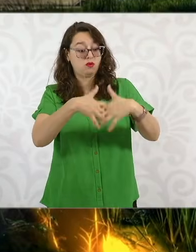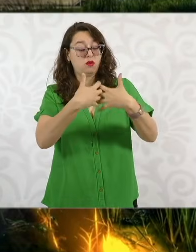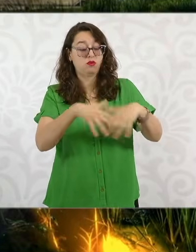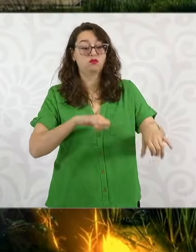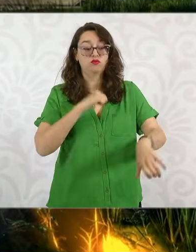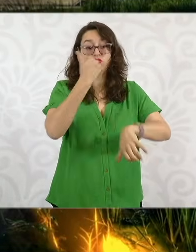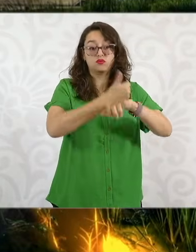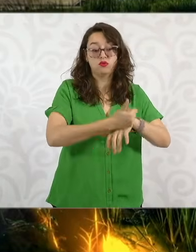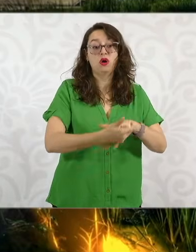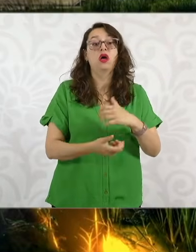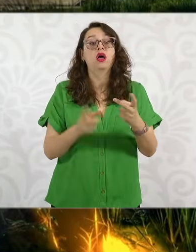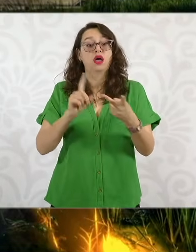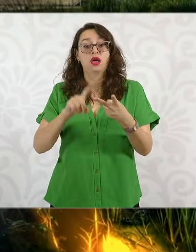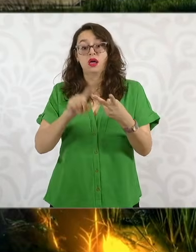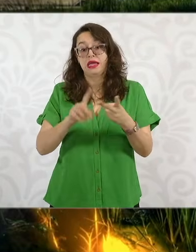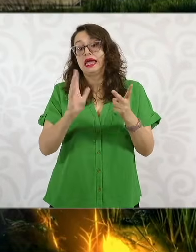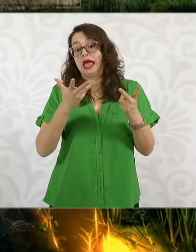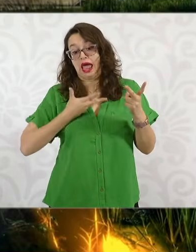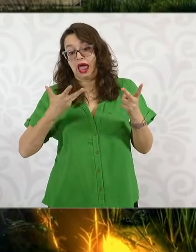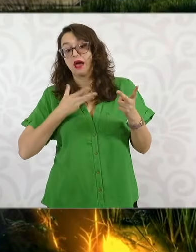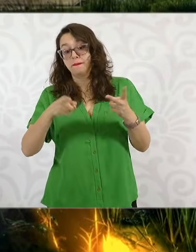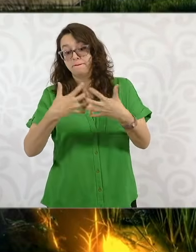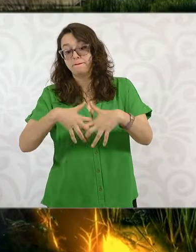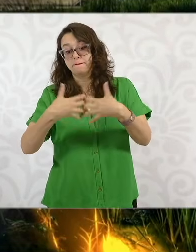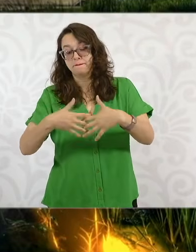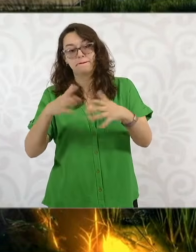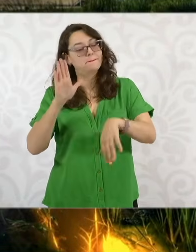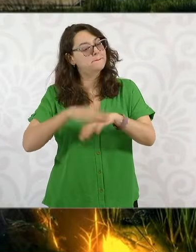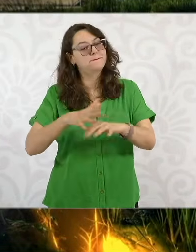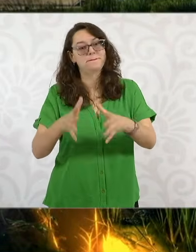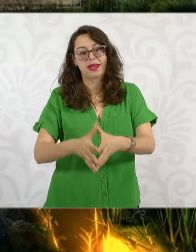y la ampliación de nuestra planta de inyectables para medicamentos biotecnológicos y vacunas.